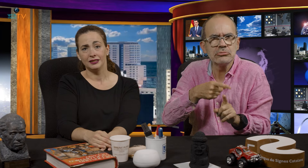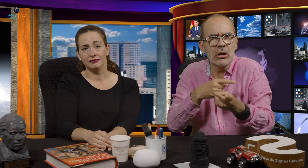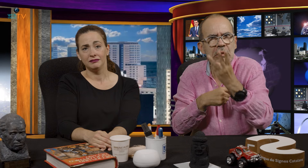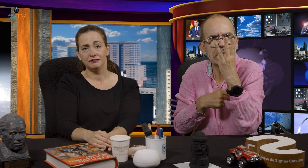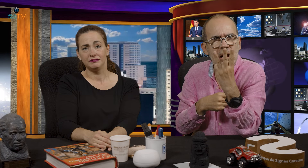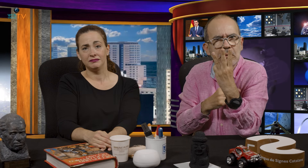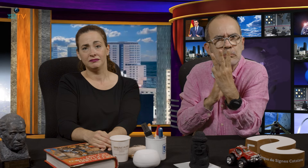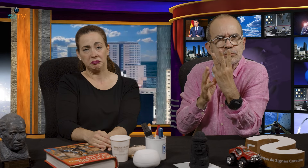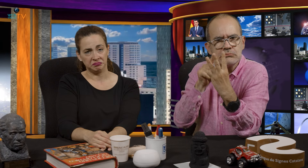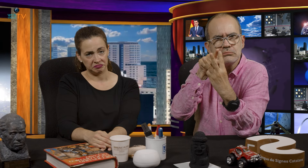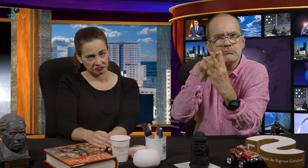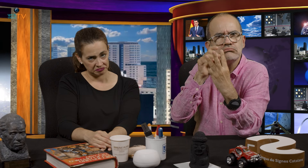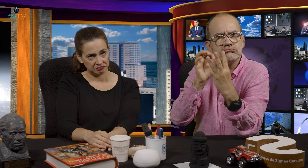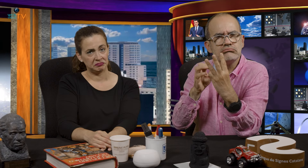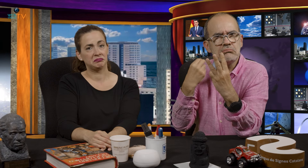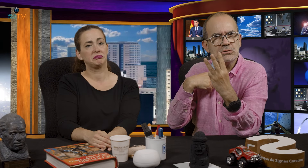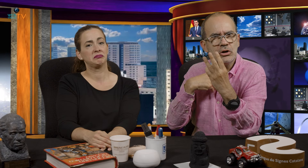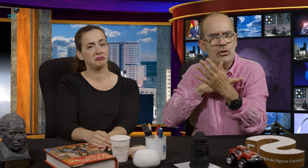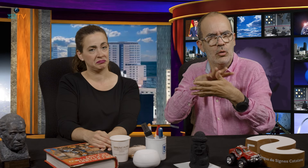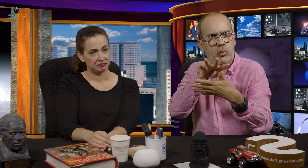y la compañía solo ha elegido tres ciudades.